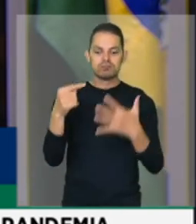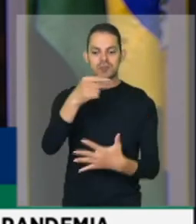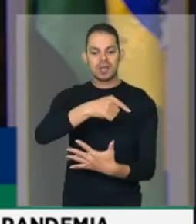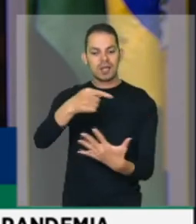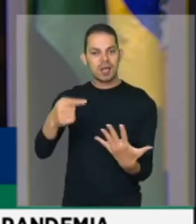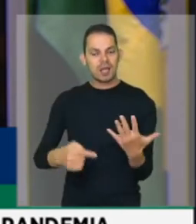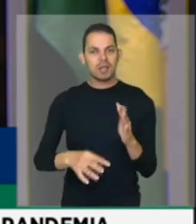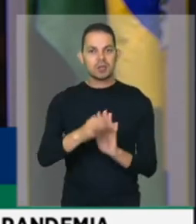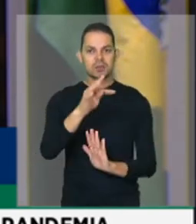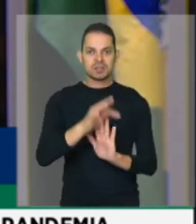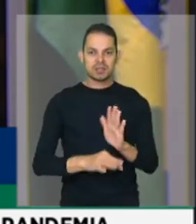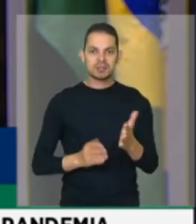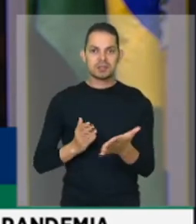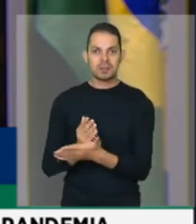APROVADO POR ESSA CASA EM 3 DE